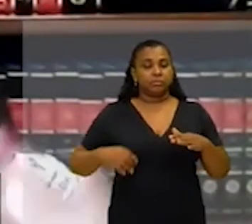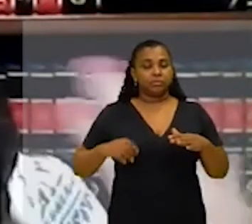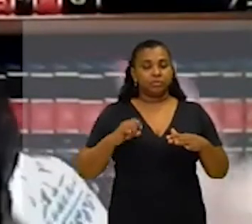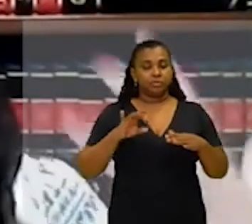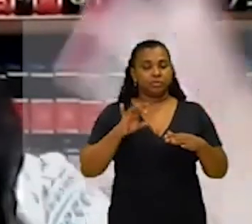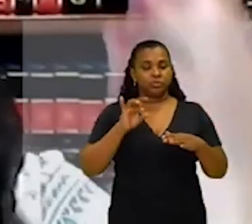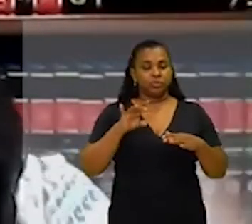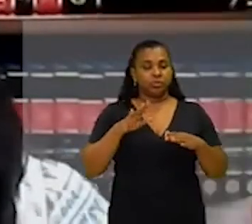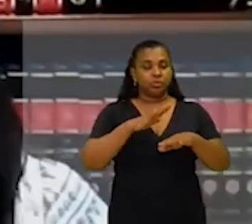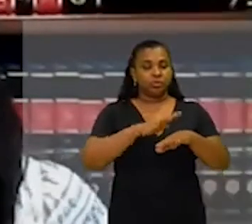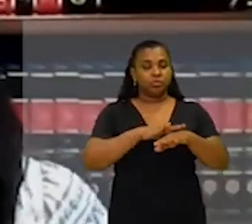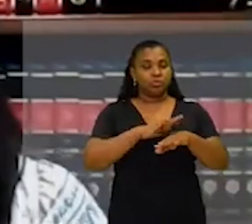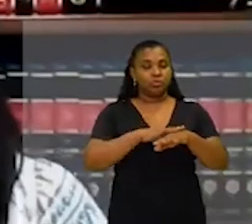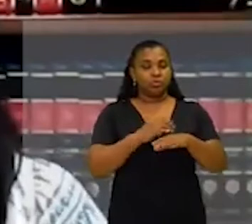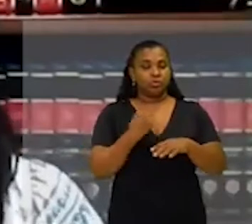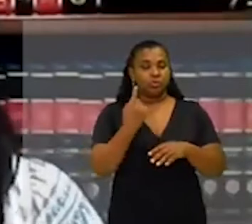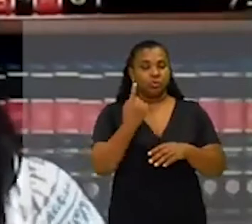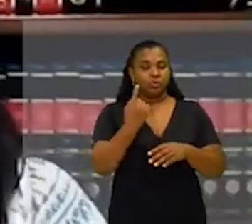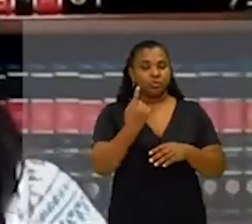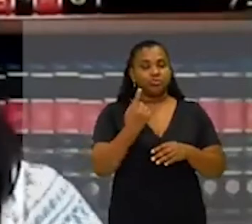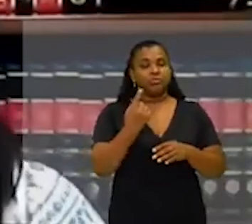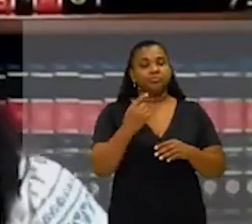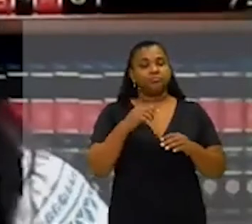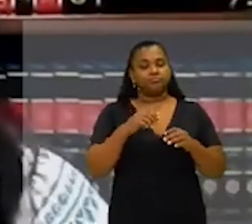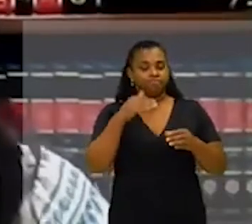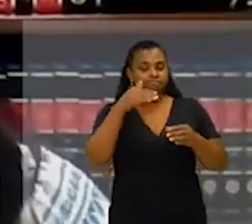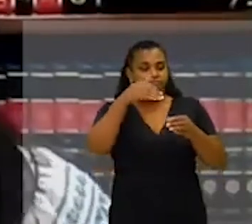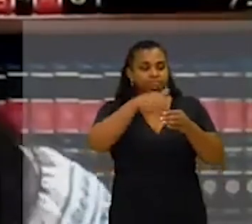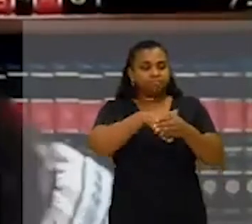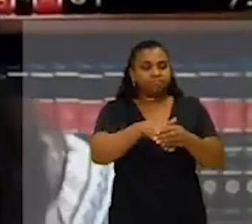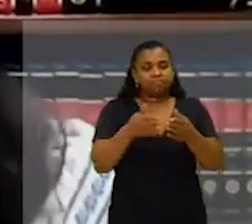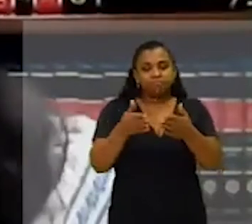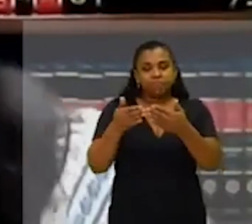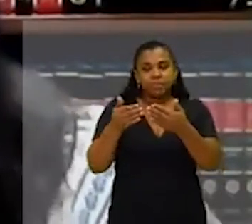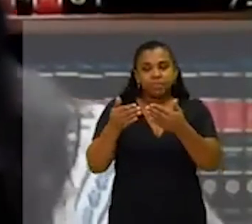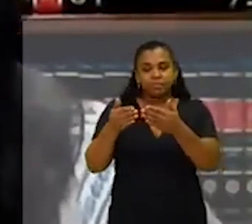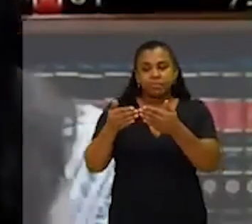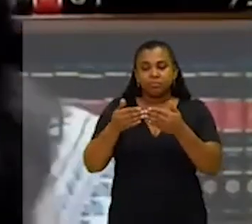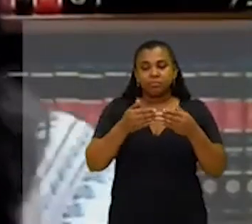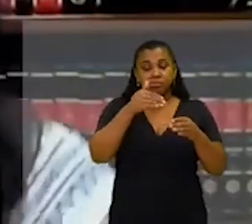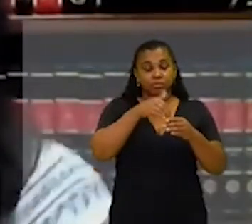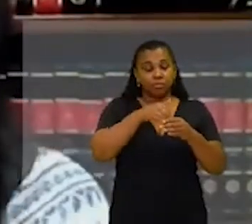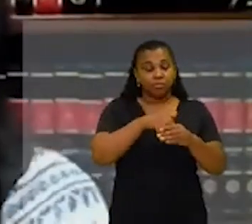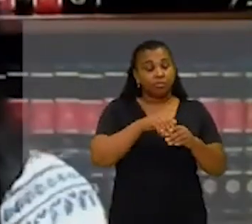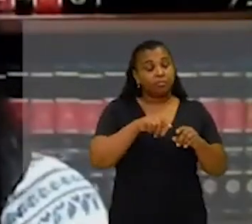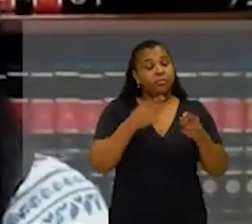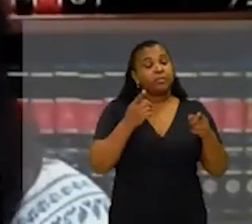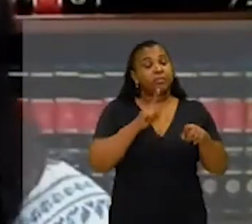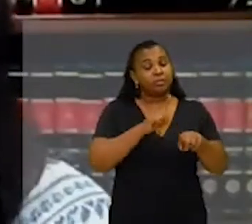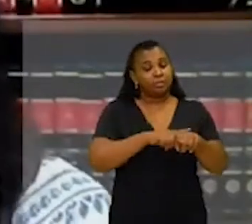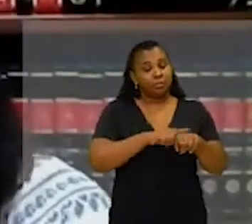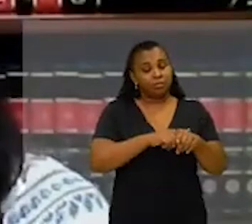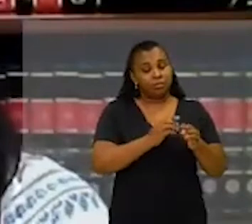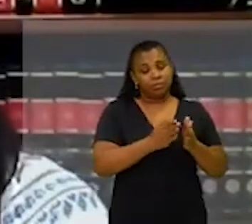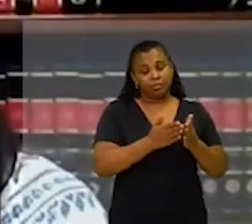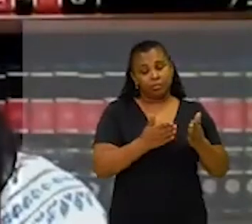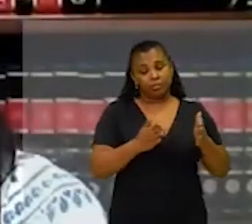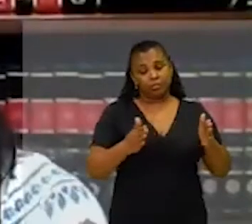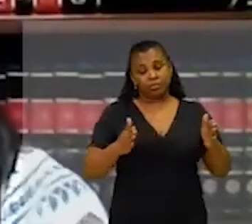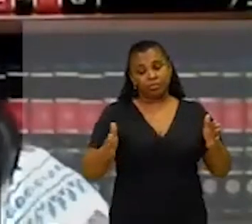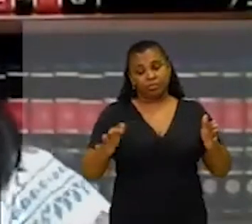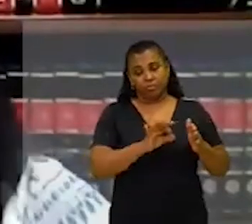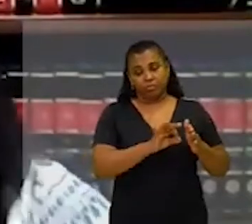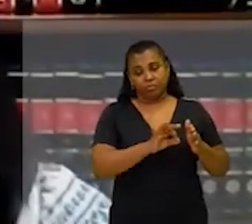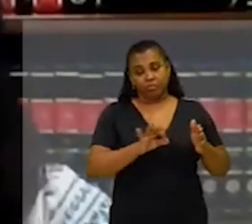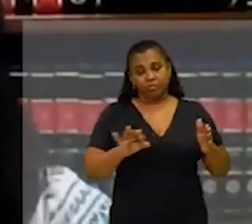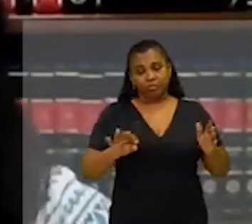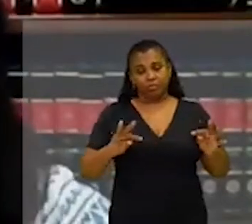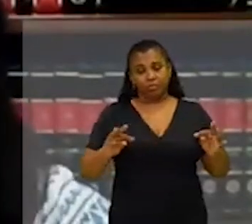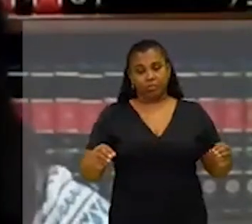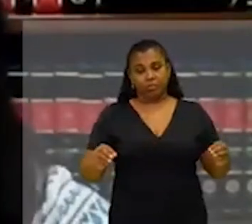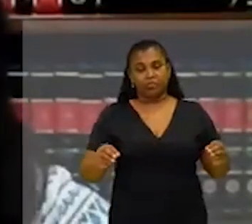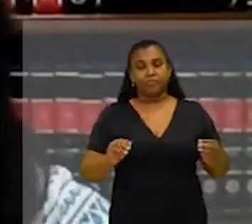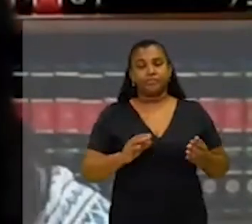isolado dentro da cabina de voto mas também ao longo desse processo o e penso que a gente vo